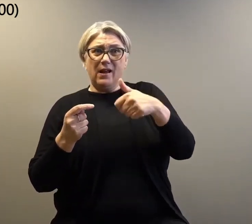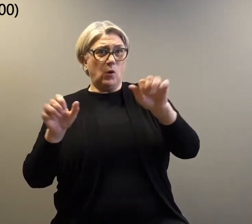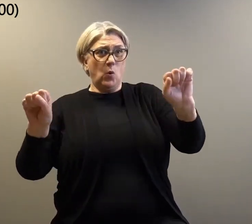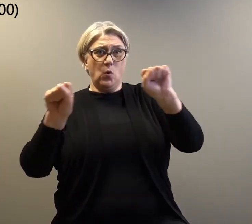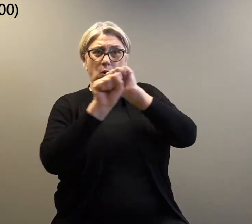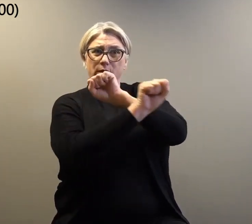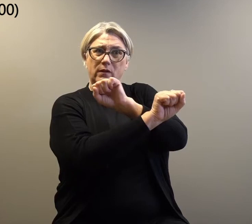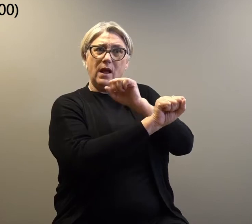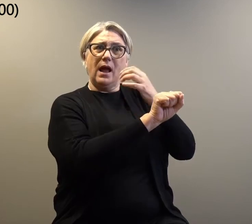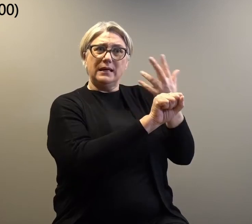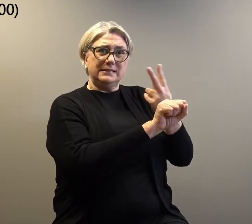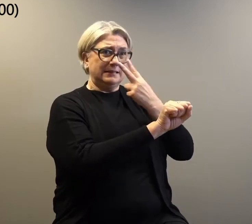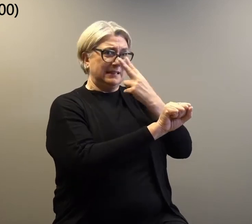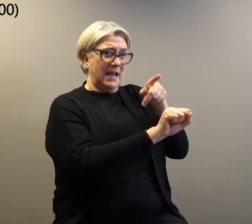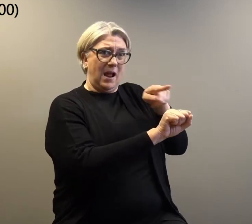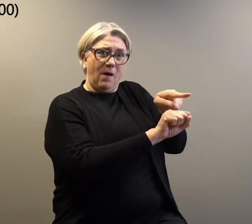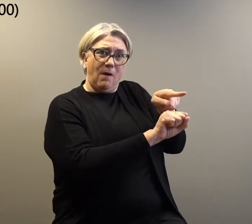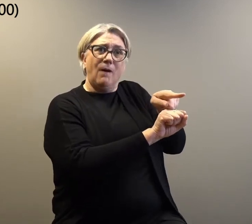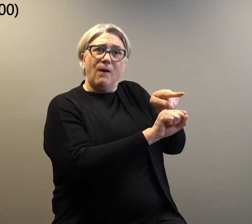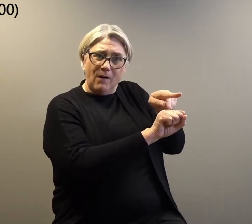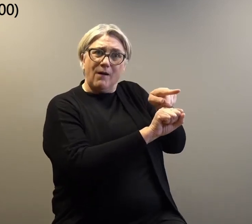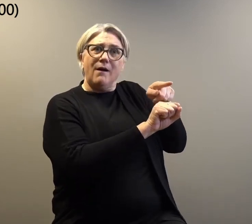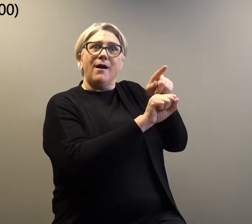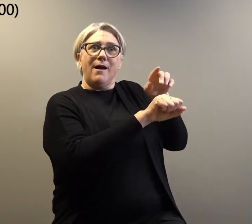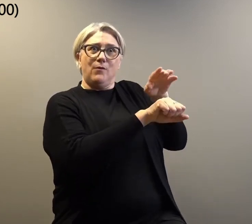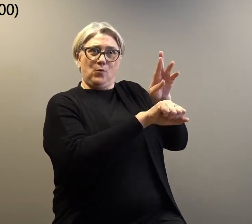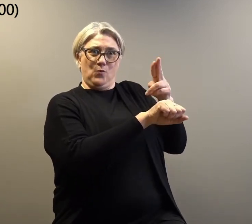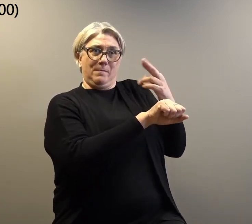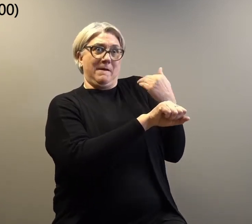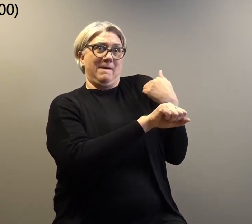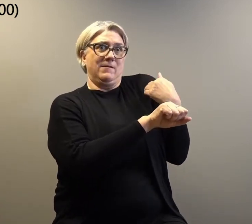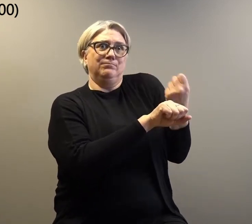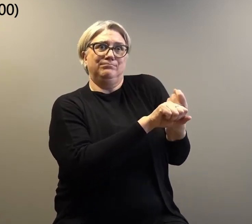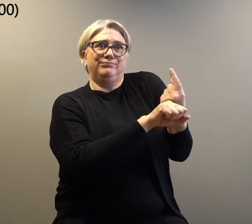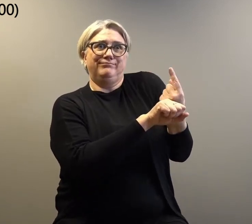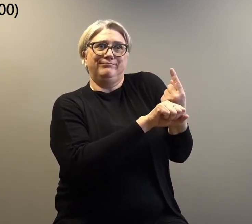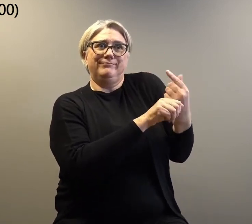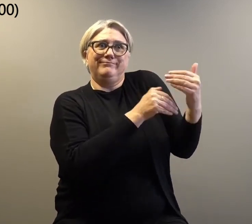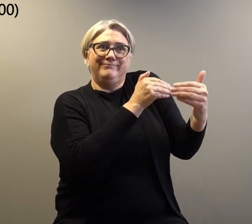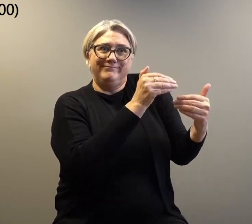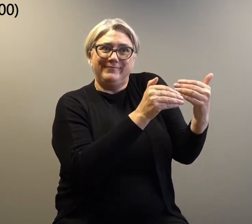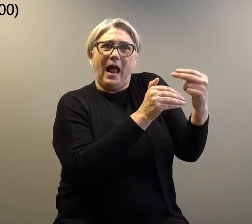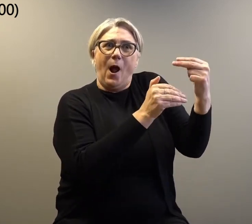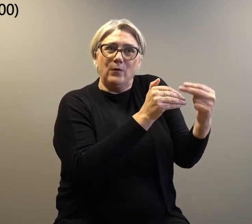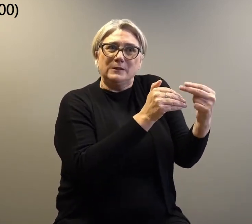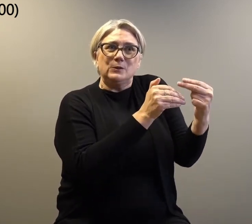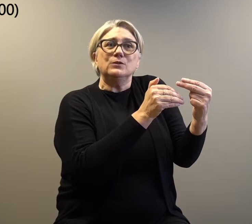Á síðari tíma hefur mótað fyrir áherslu á